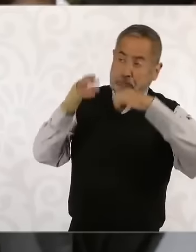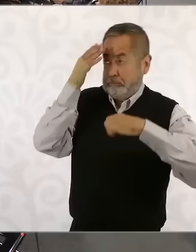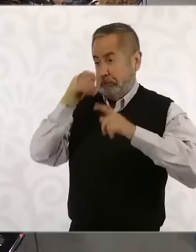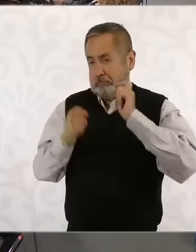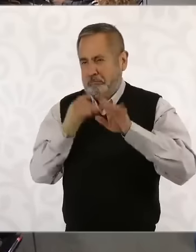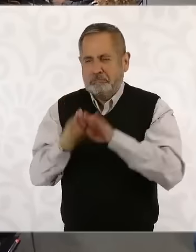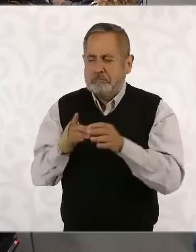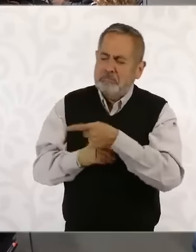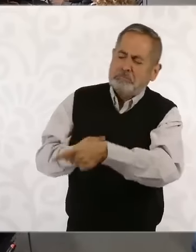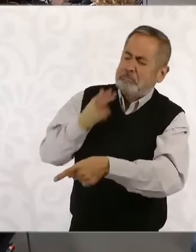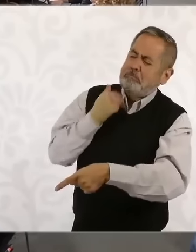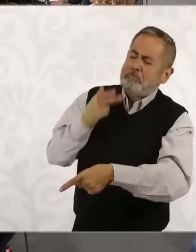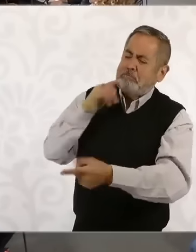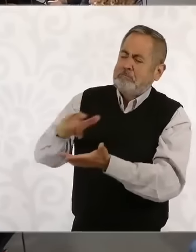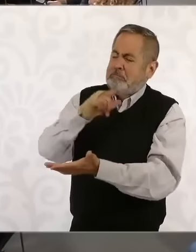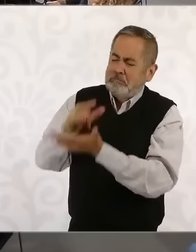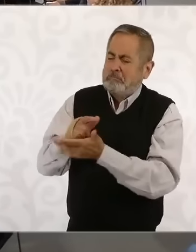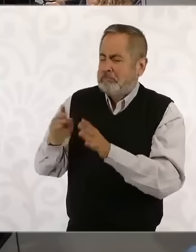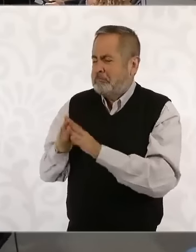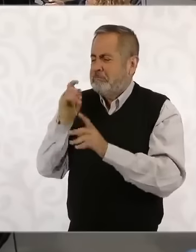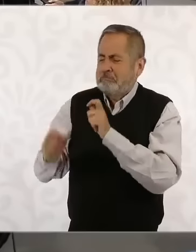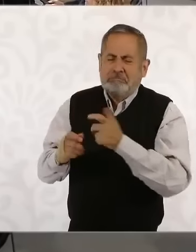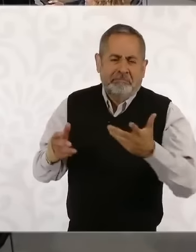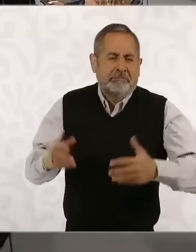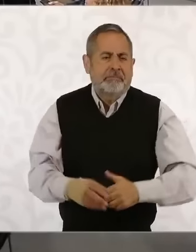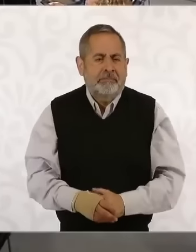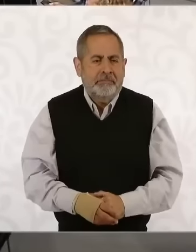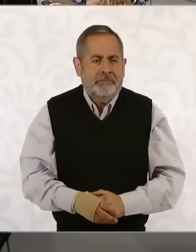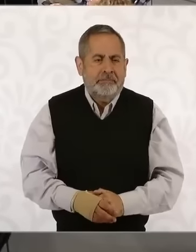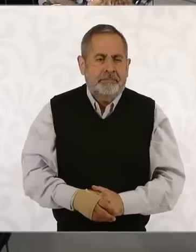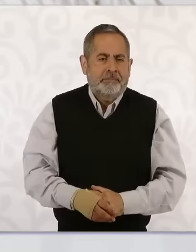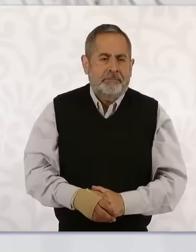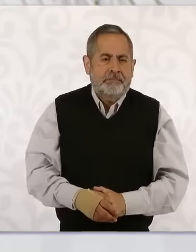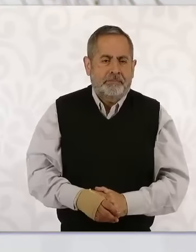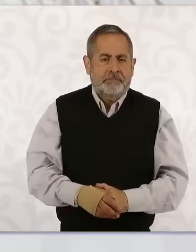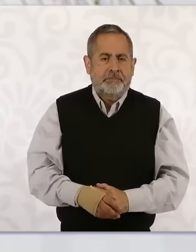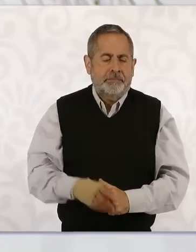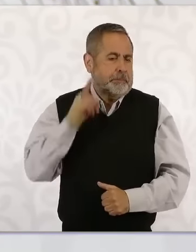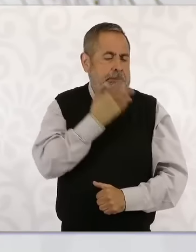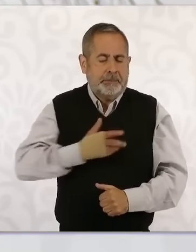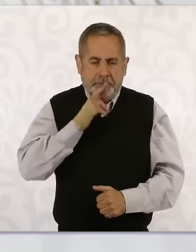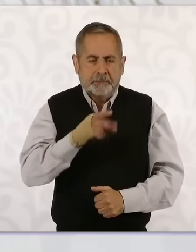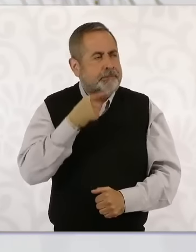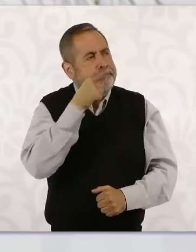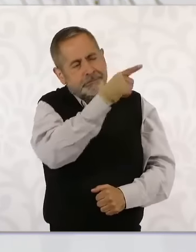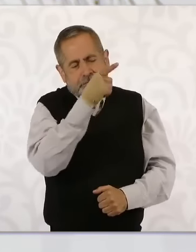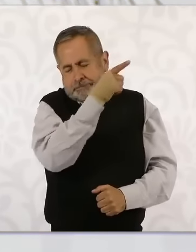pretende ahora calificar reformas de naturaleza constitucional? Están equivocados. Habría que